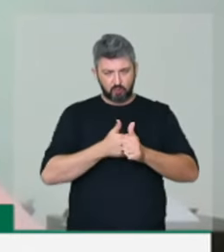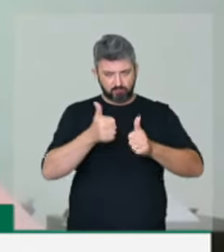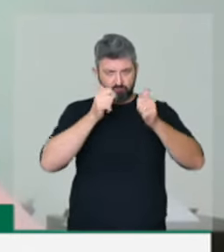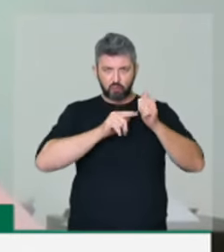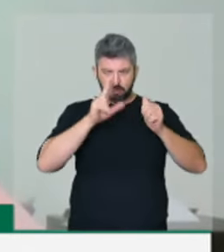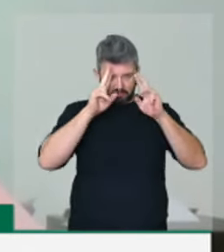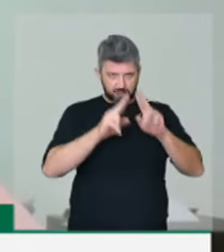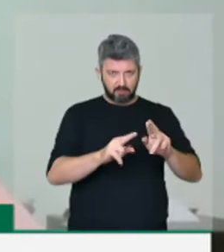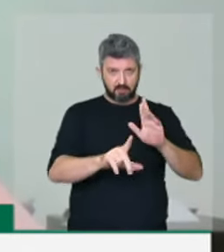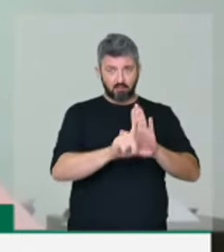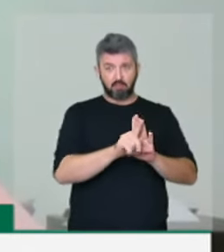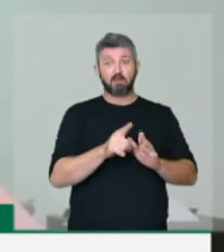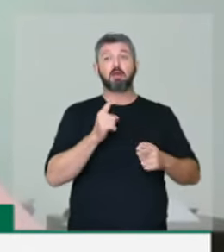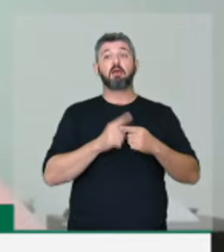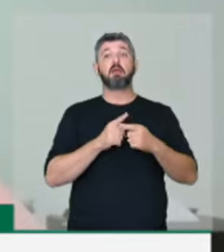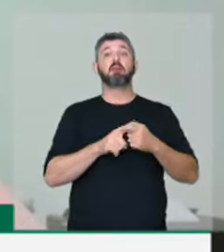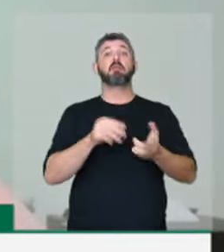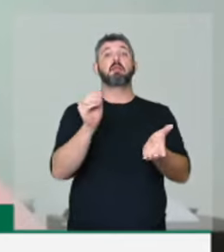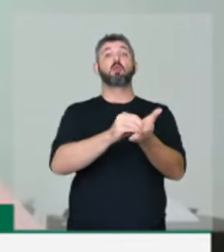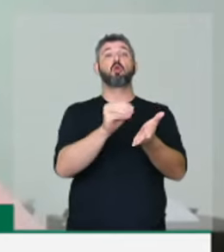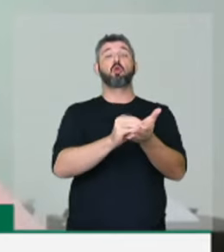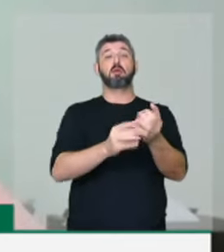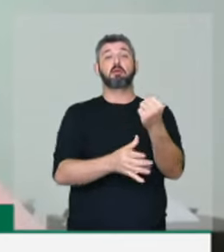GARANTIDO. E NÃO É SIMPLESMENTE UM DISCURSO IDEOLÓGICO, NÃO É SIMPLESMENTE O POSICIONAMENTO